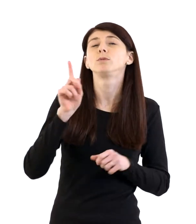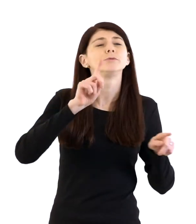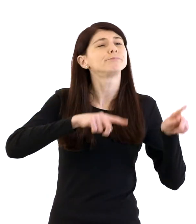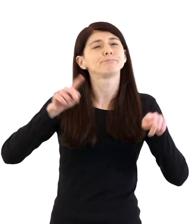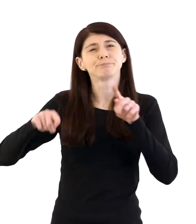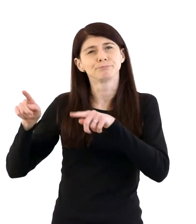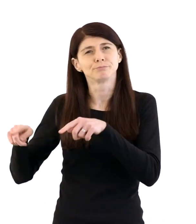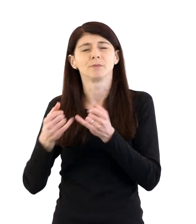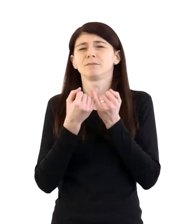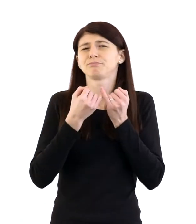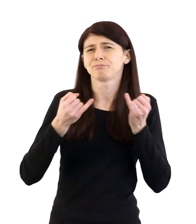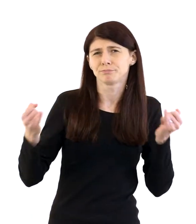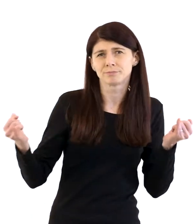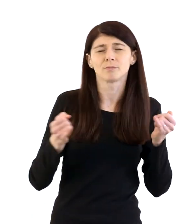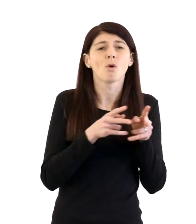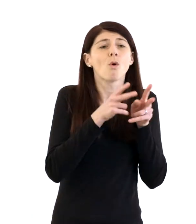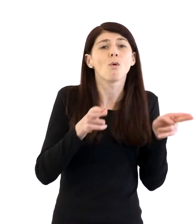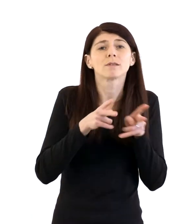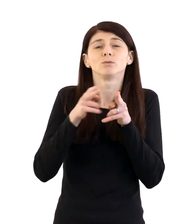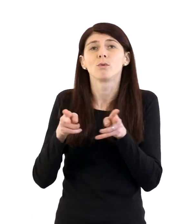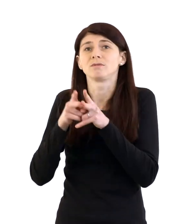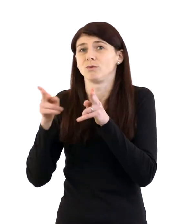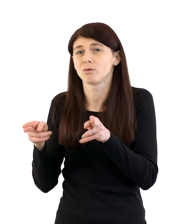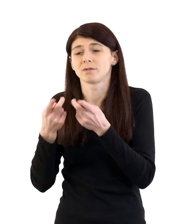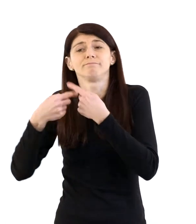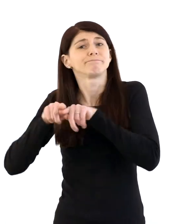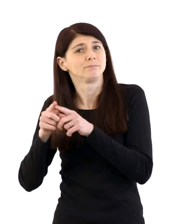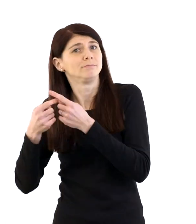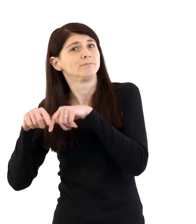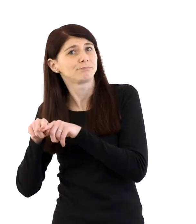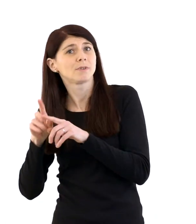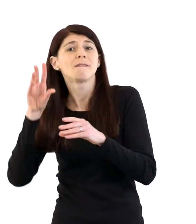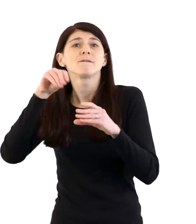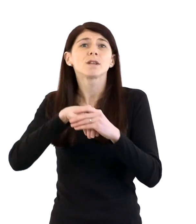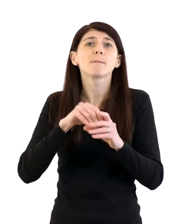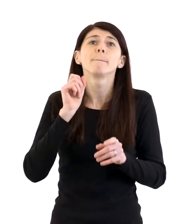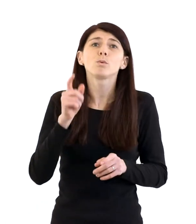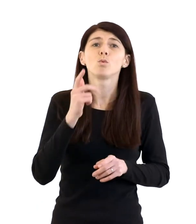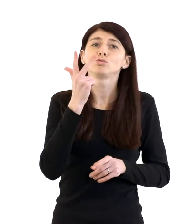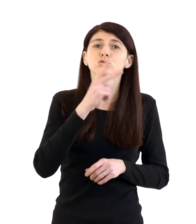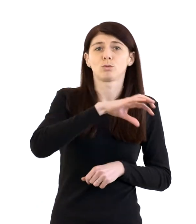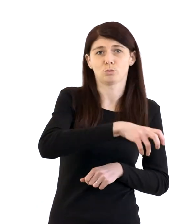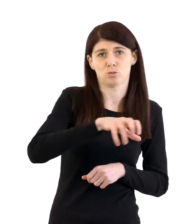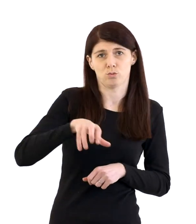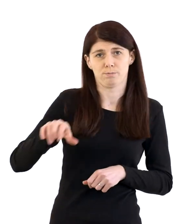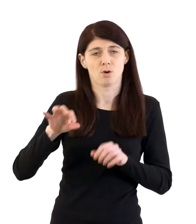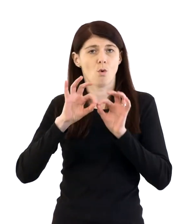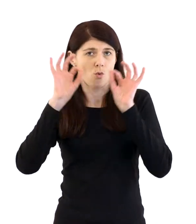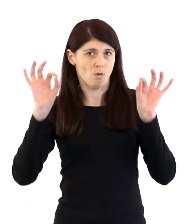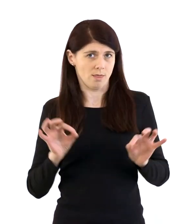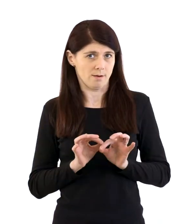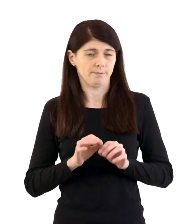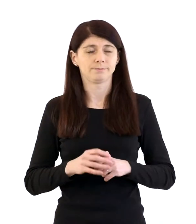W zależności od sposobu działania administracji podczas realizacji konkretnego zadania, można rozróżnić trzy podstawowe grupy zadań publicznych: